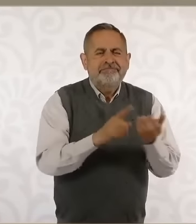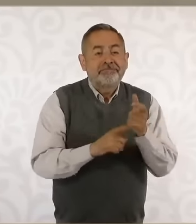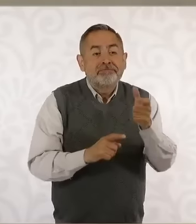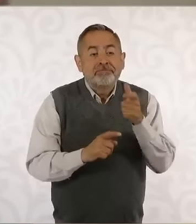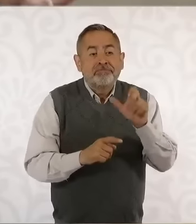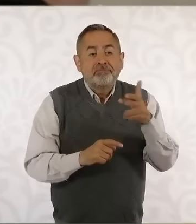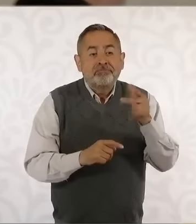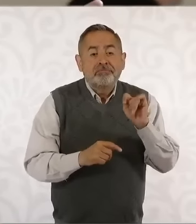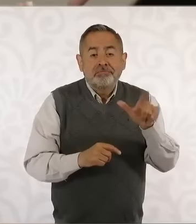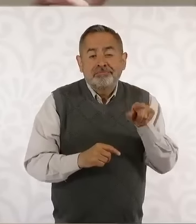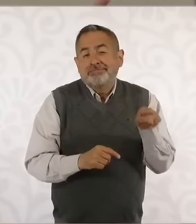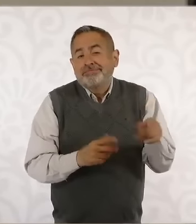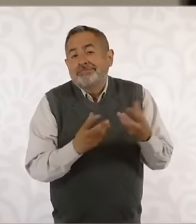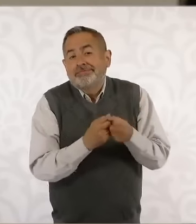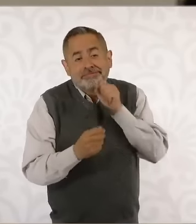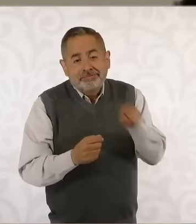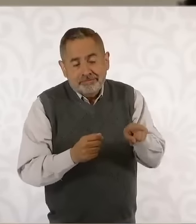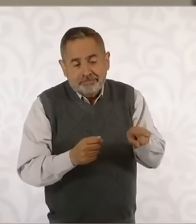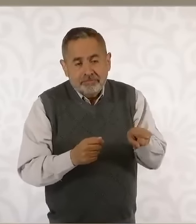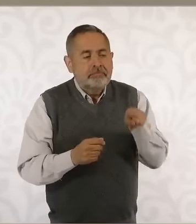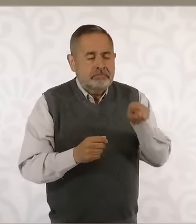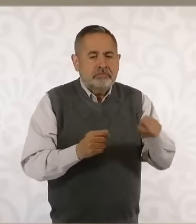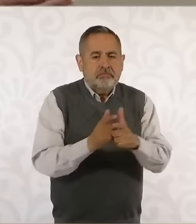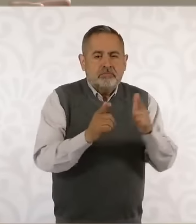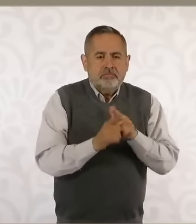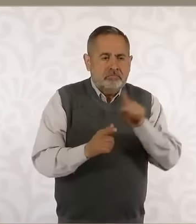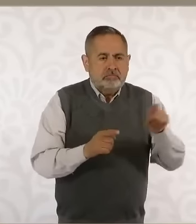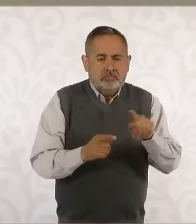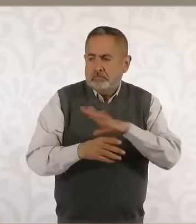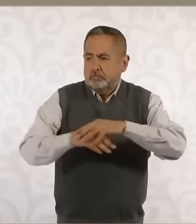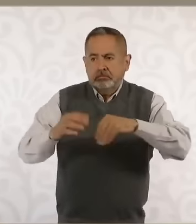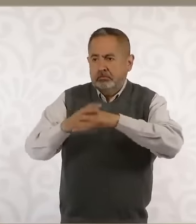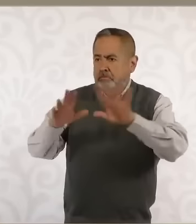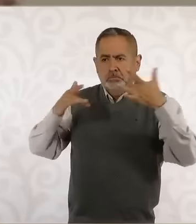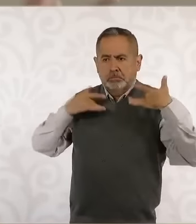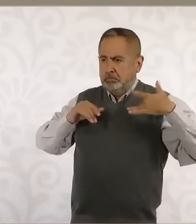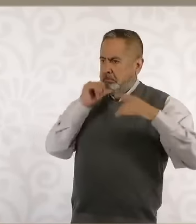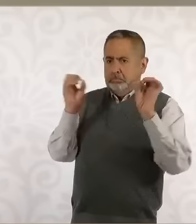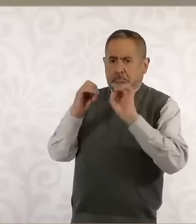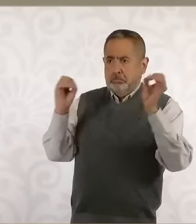el líder original de los servidores de generación Z se ha deslindado totalmente y de hecho denuncia